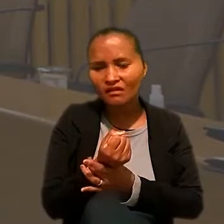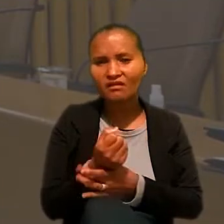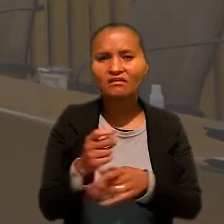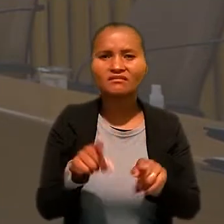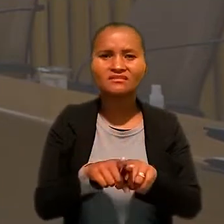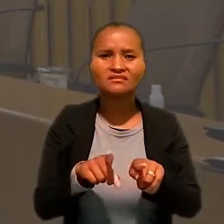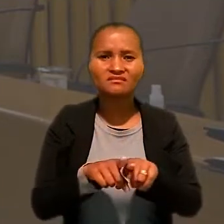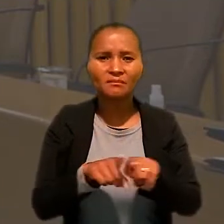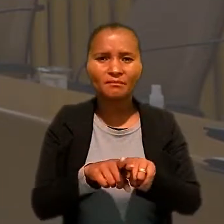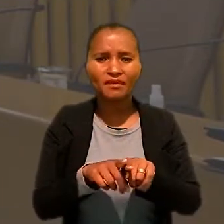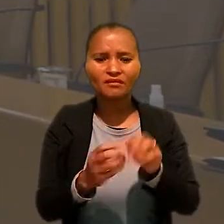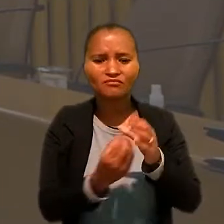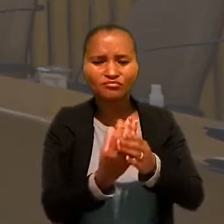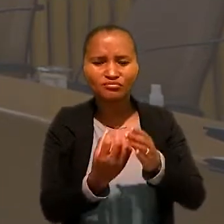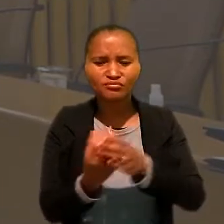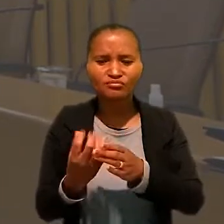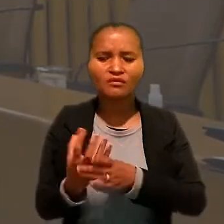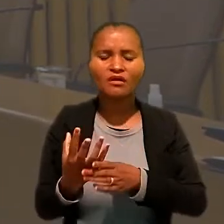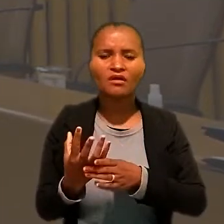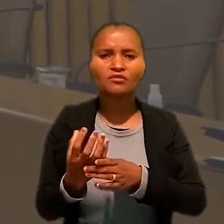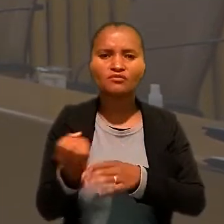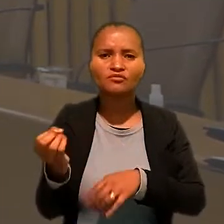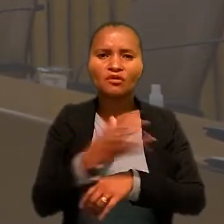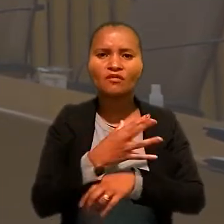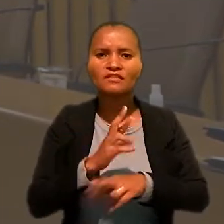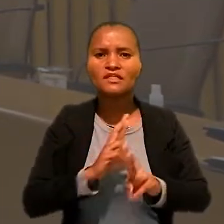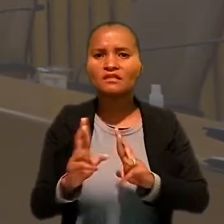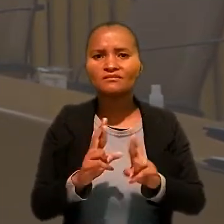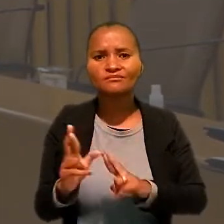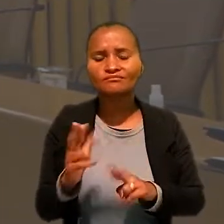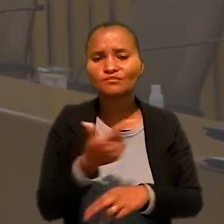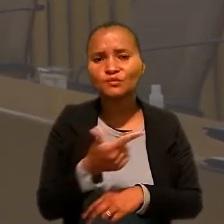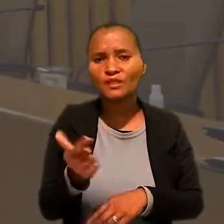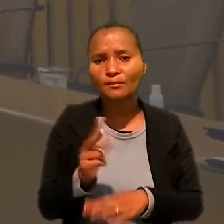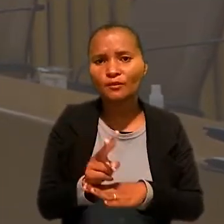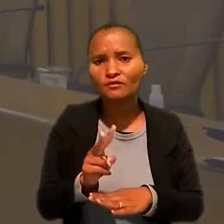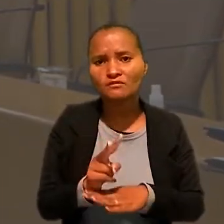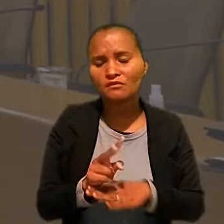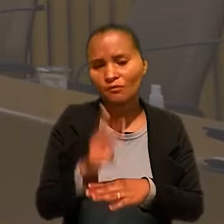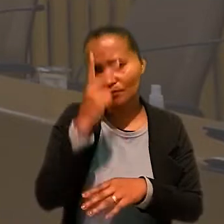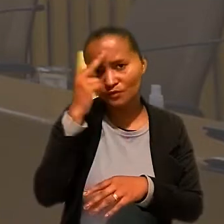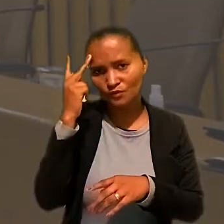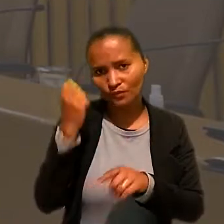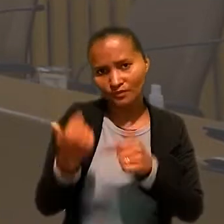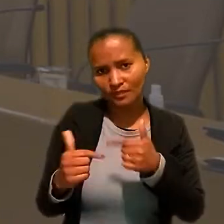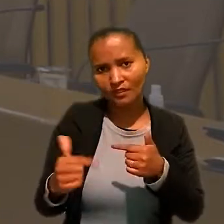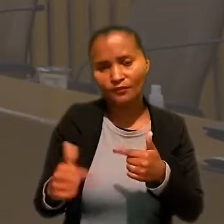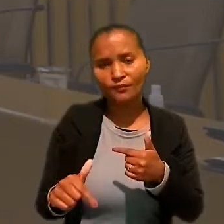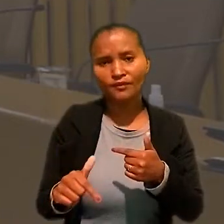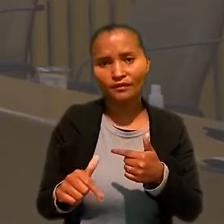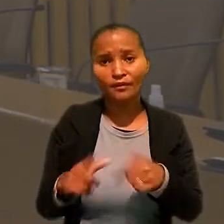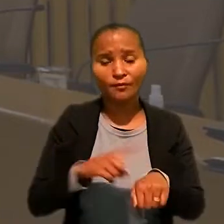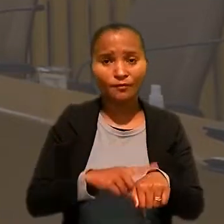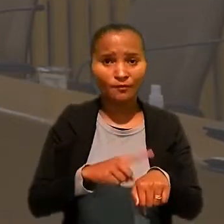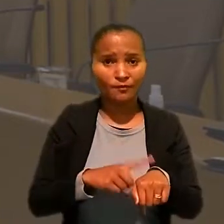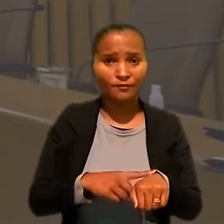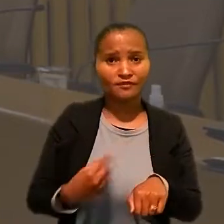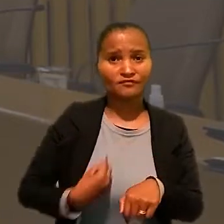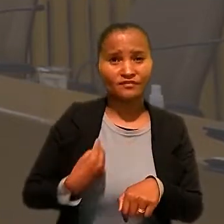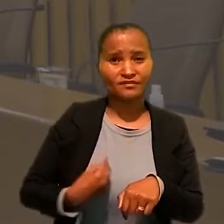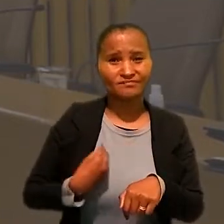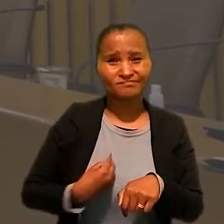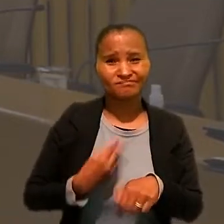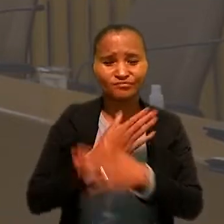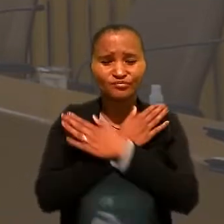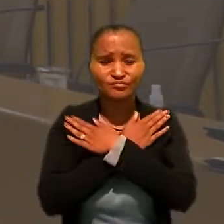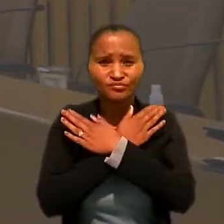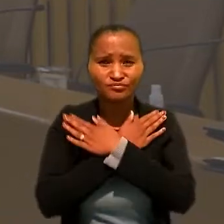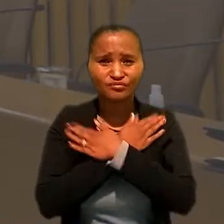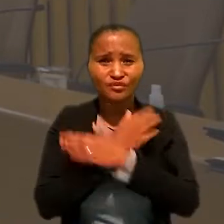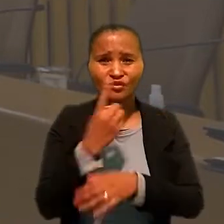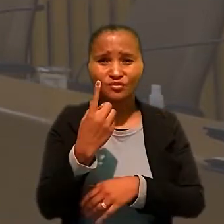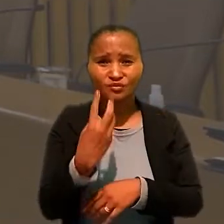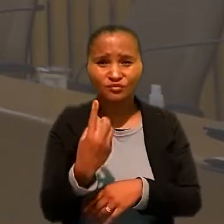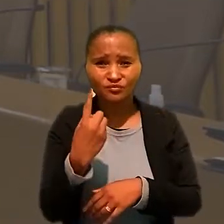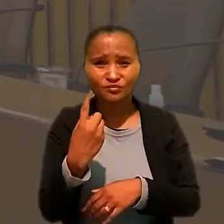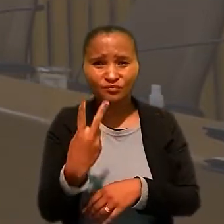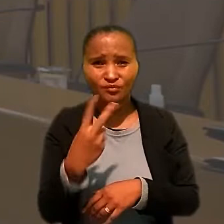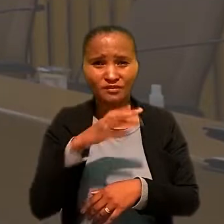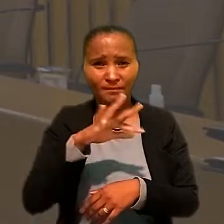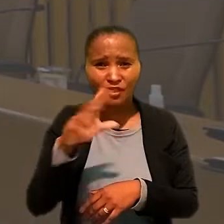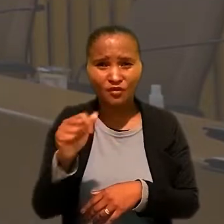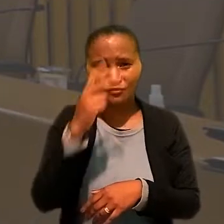e formatação de novas relações onde não há proteção para o trabalhador, no momento onde se vivencia desemprego de 12 milhões de pessoas.